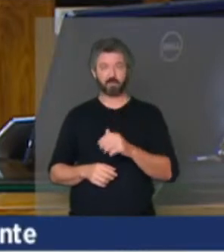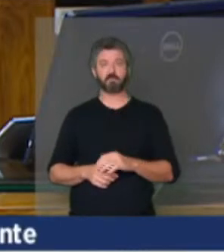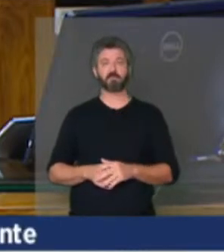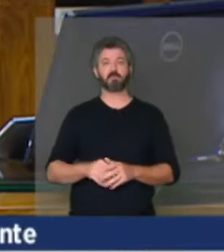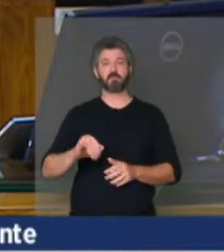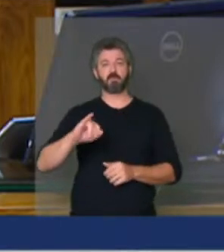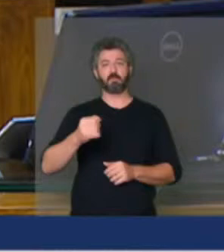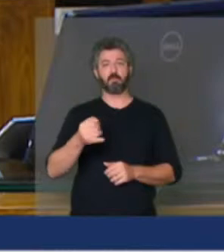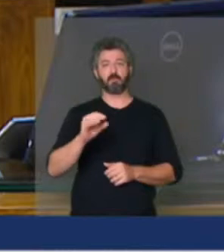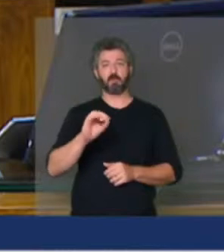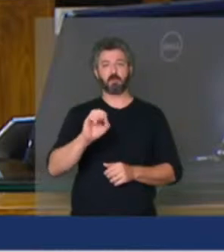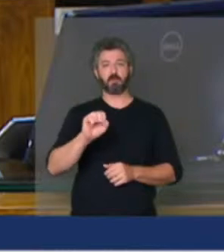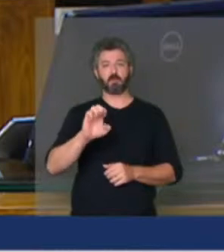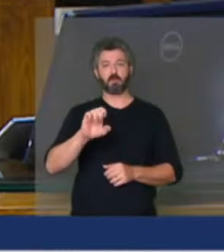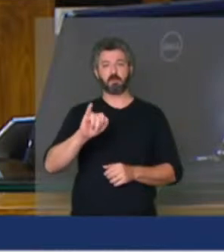DEPUTADO JOSEILDO RAMOS. ERIKA